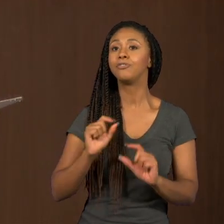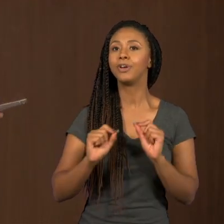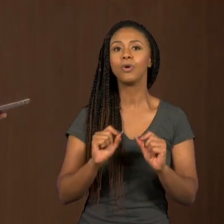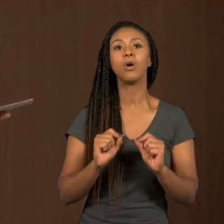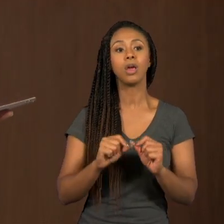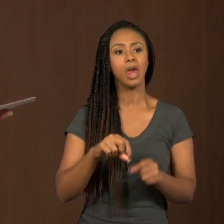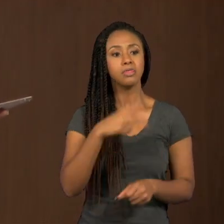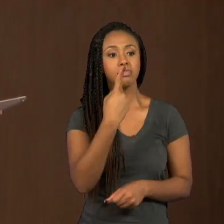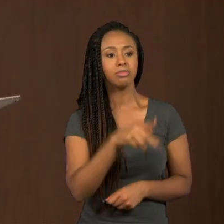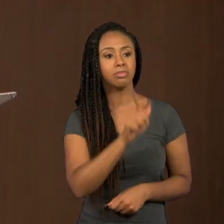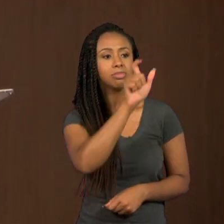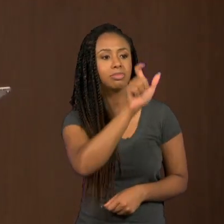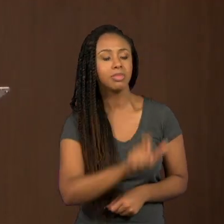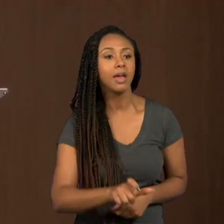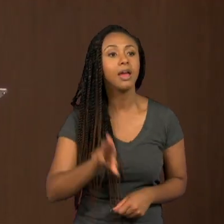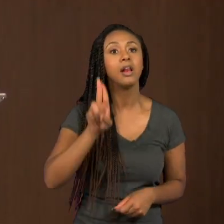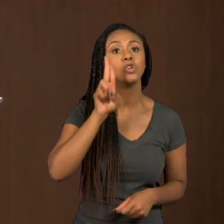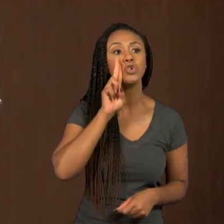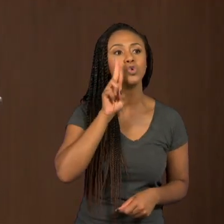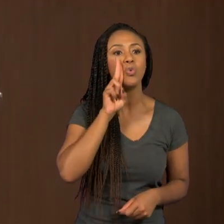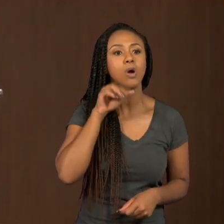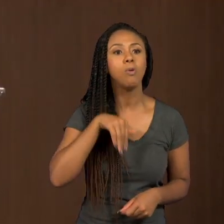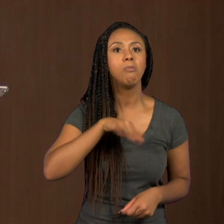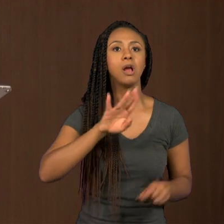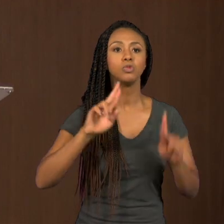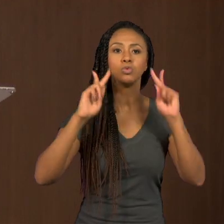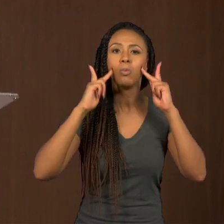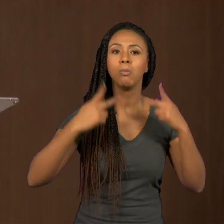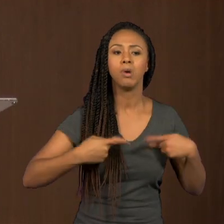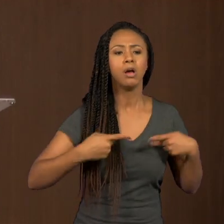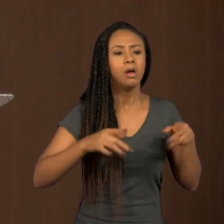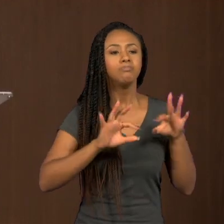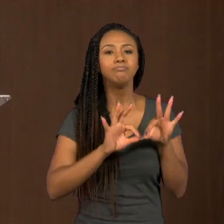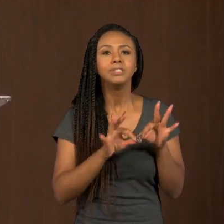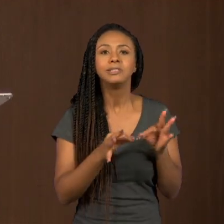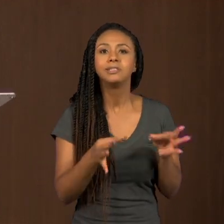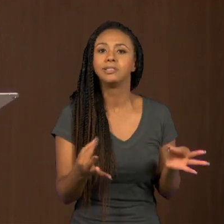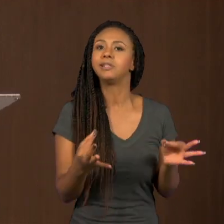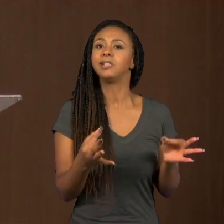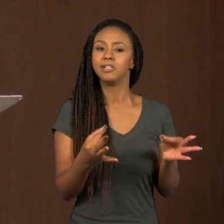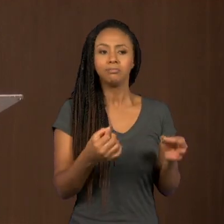DAQUILO QUE É MAIS SIMPLES, DA ORDEM DO TRABALHO,